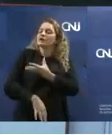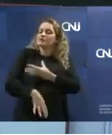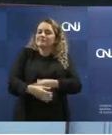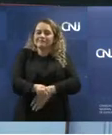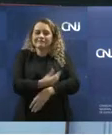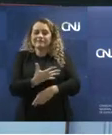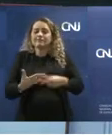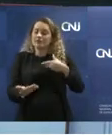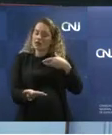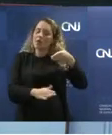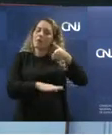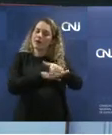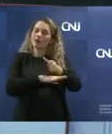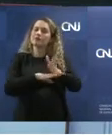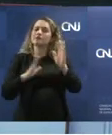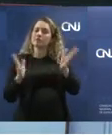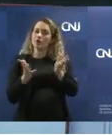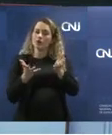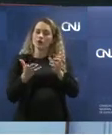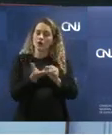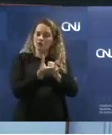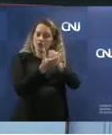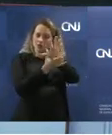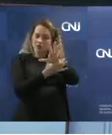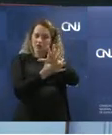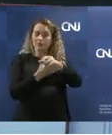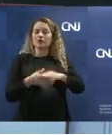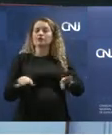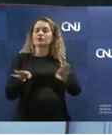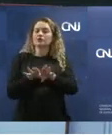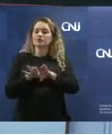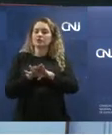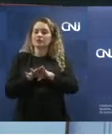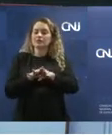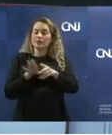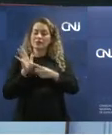dessa cerimônia de lançamento expressando os votos da Corregedoria